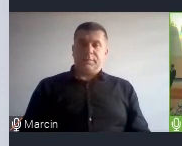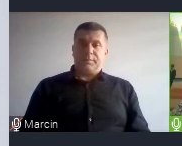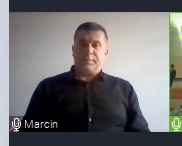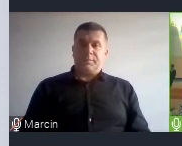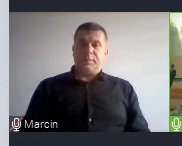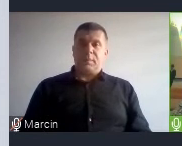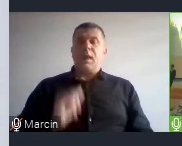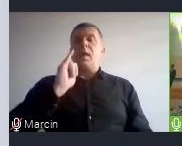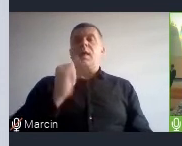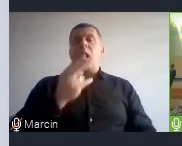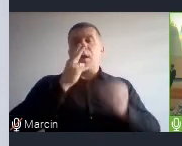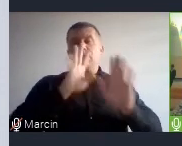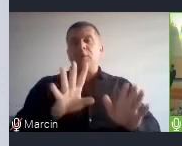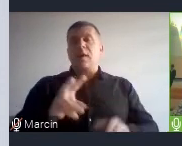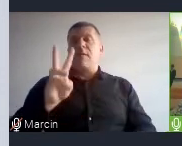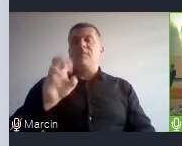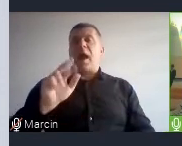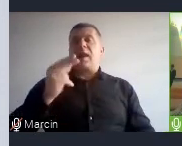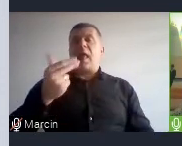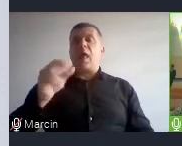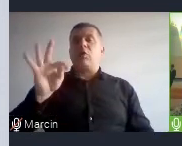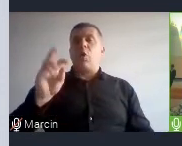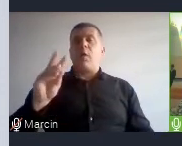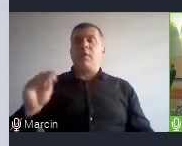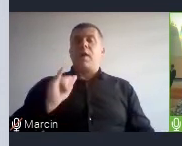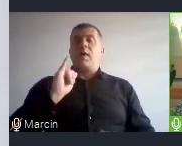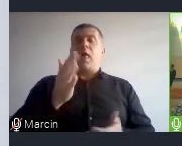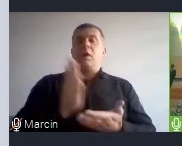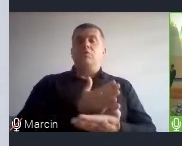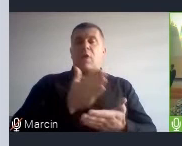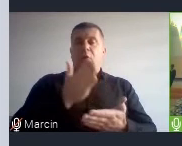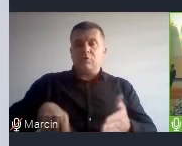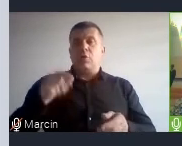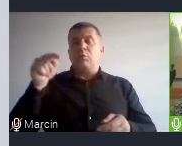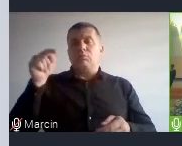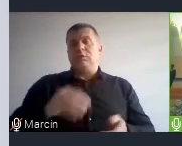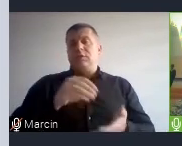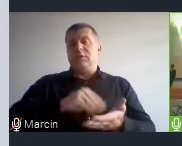Jak przedstawić oferty wariantowe, jak przedstawić oferty częściowe – to również ma być w zapytaniu.